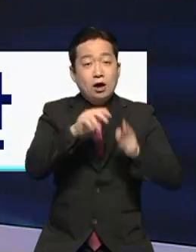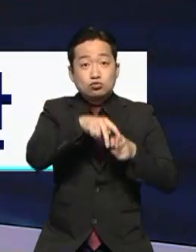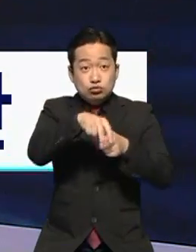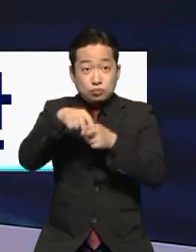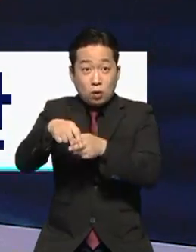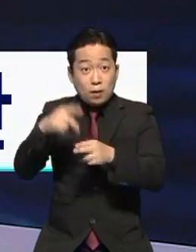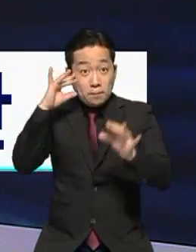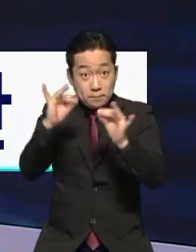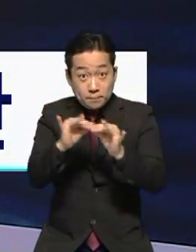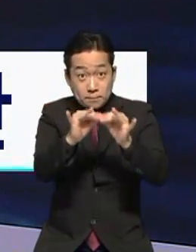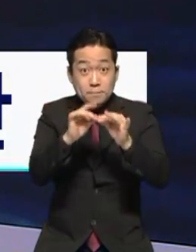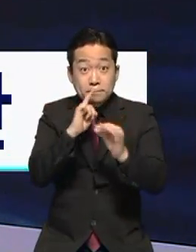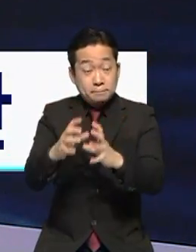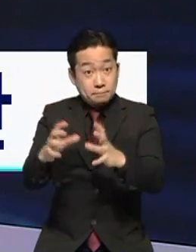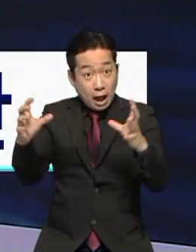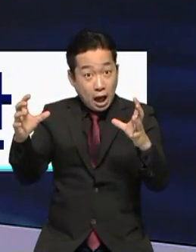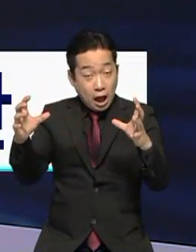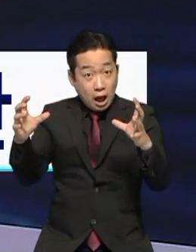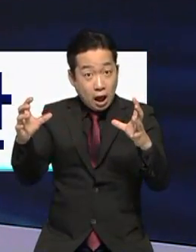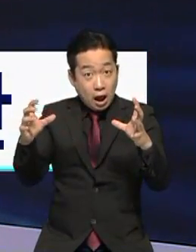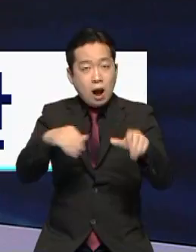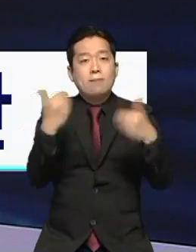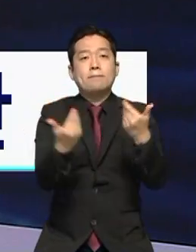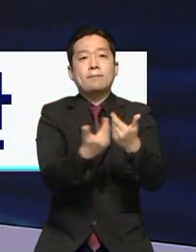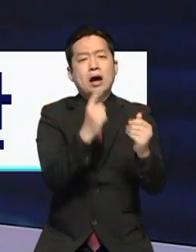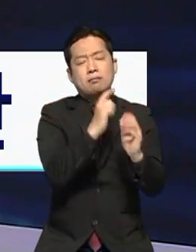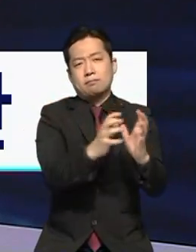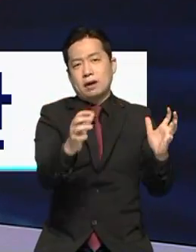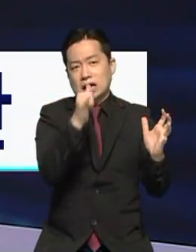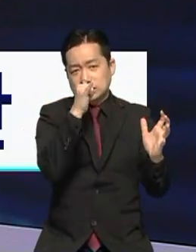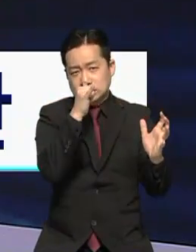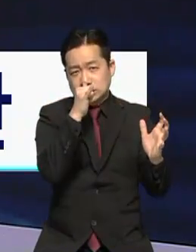탔지만 동시에 반론도 나오고 있습니다. 조윤하 기자가 정리했습니다.